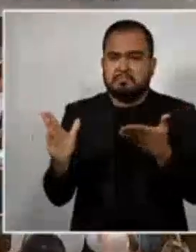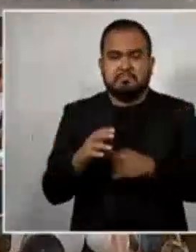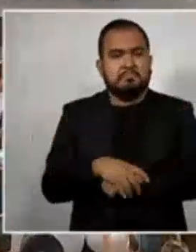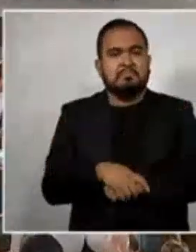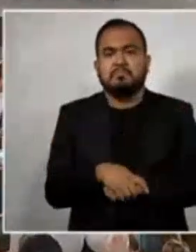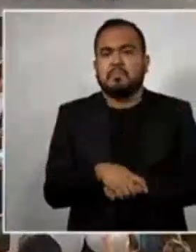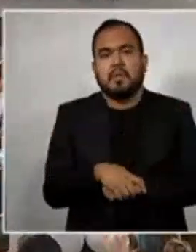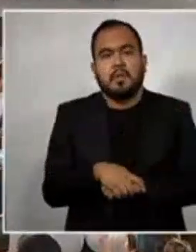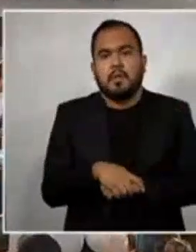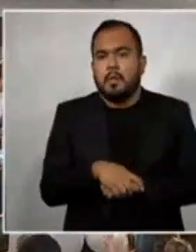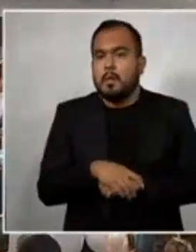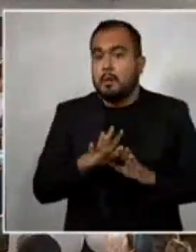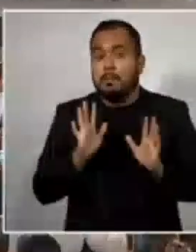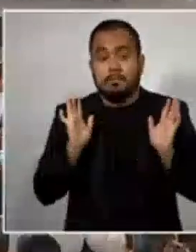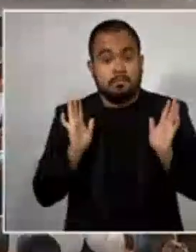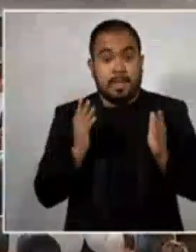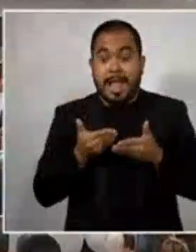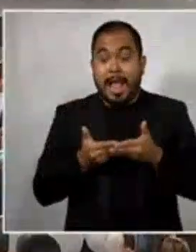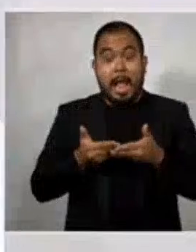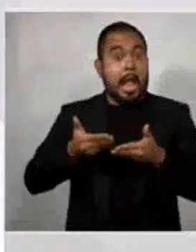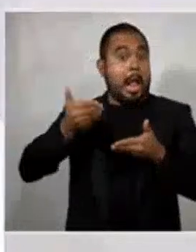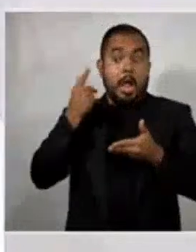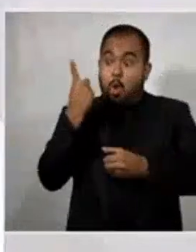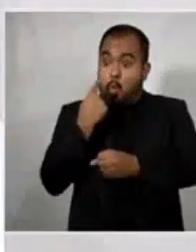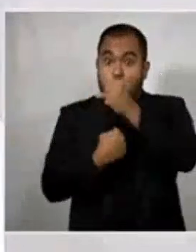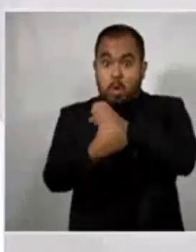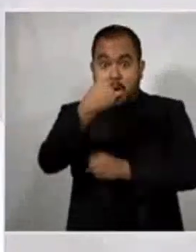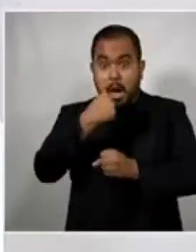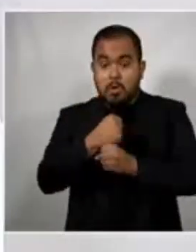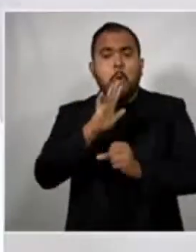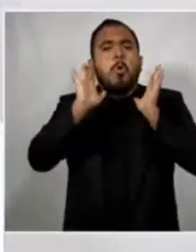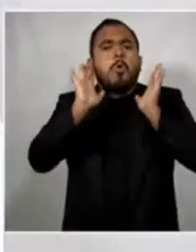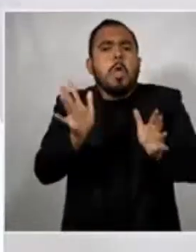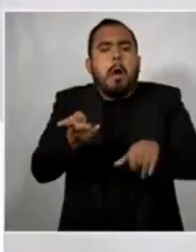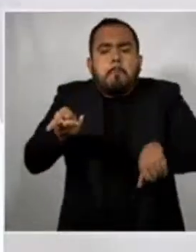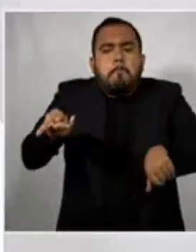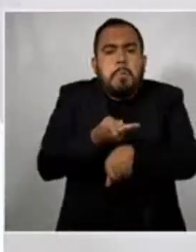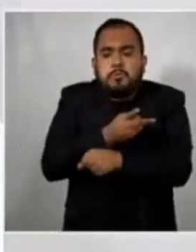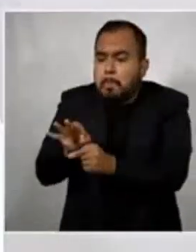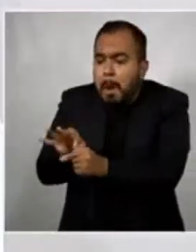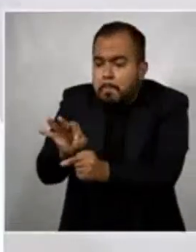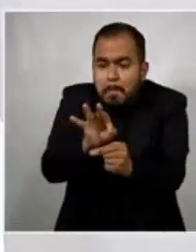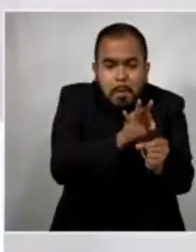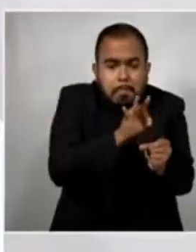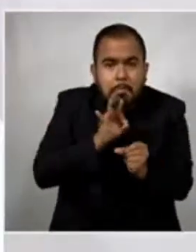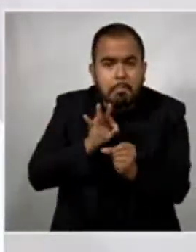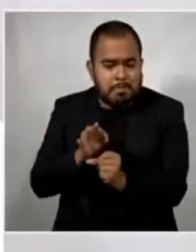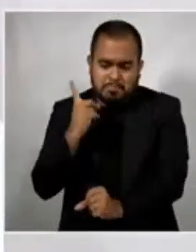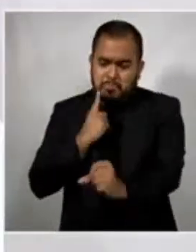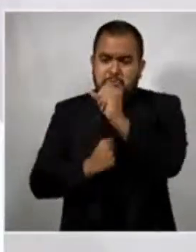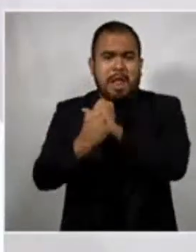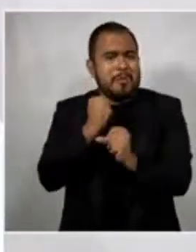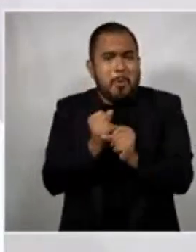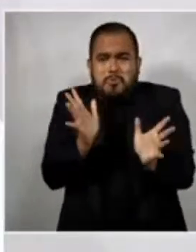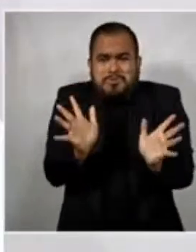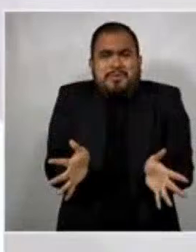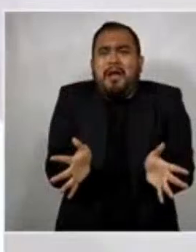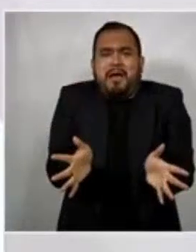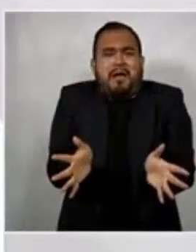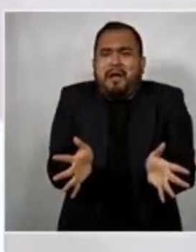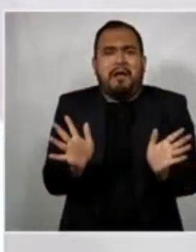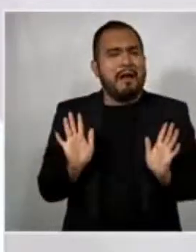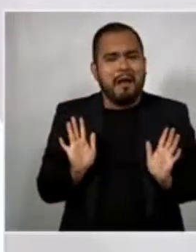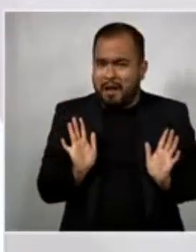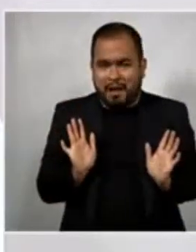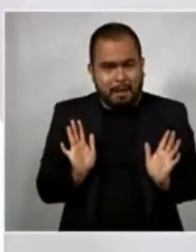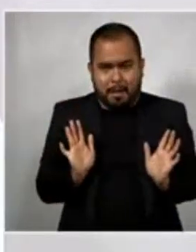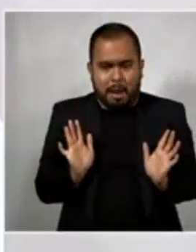Ya las elecciones ya fueron hace un año, más de un año. Así que nos vamos a respetar entre